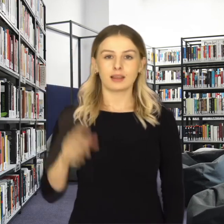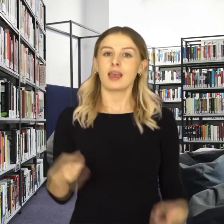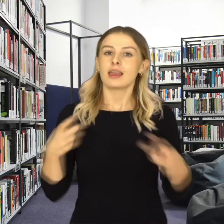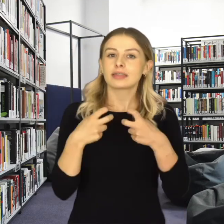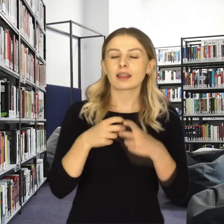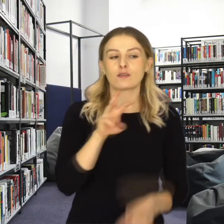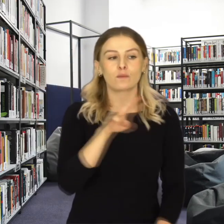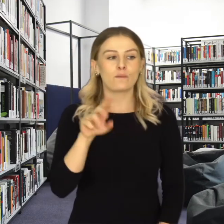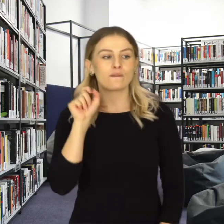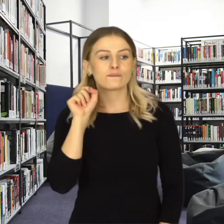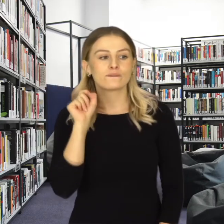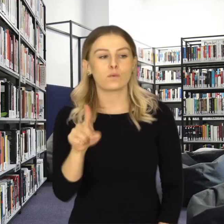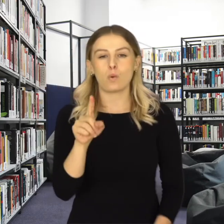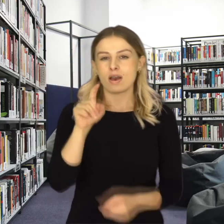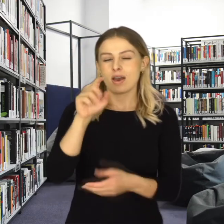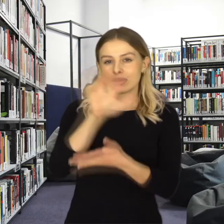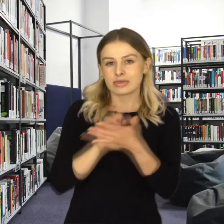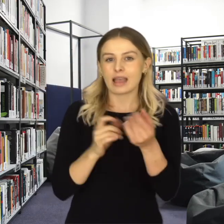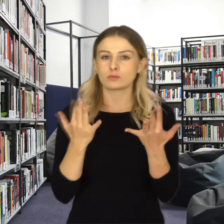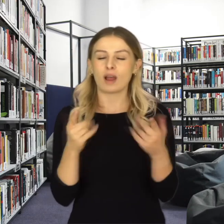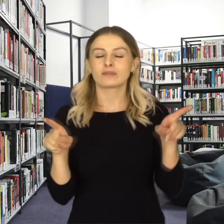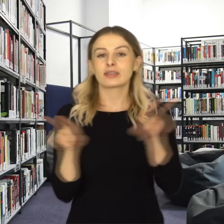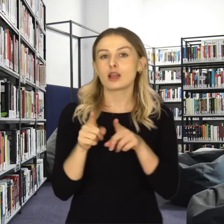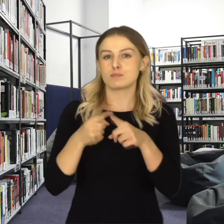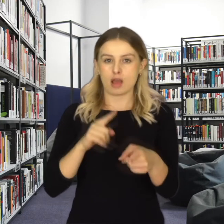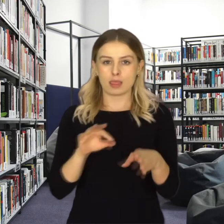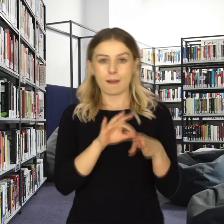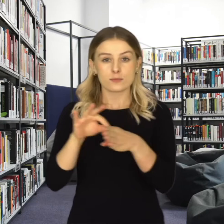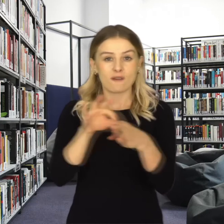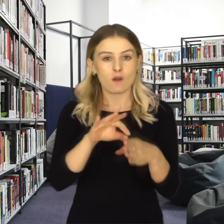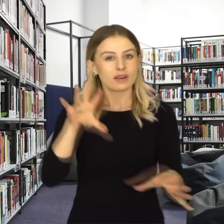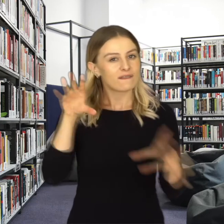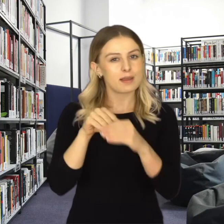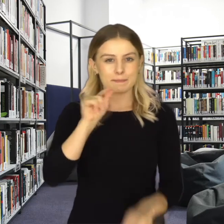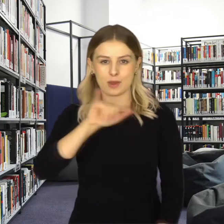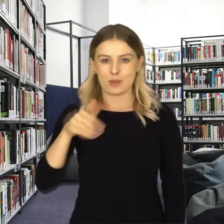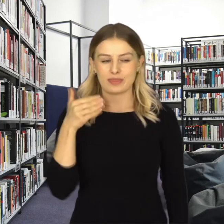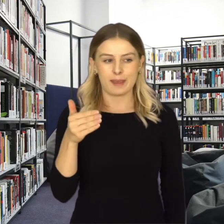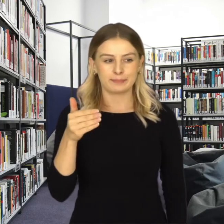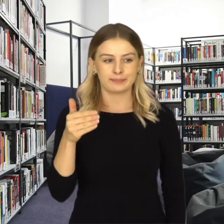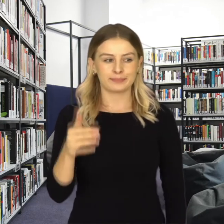Strona internetowa posiada tekst łatwego czytania, przedprzewodnik w polskim języku migowym (PJM).